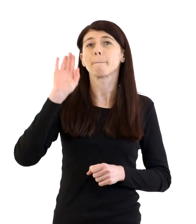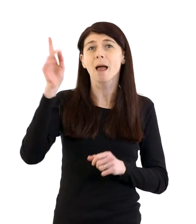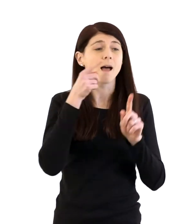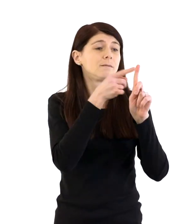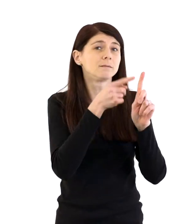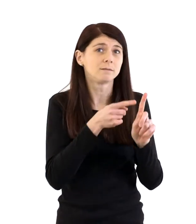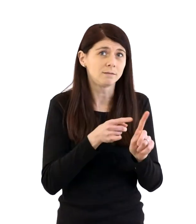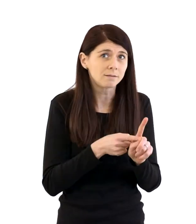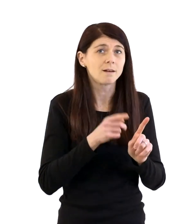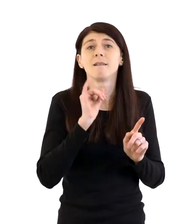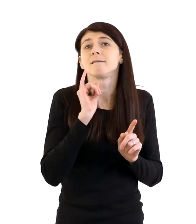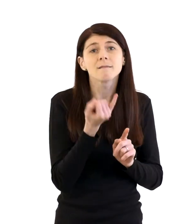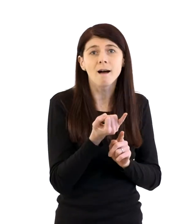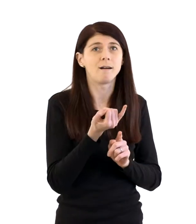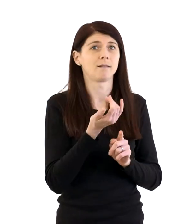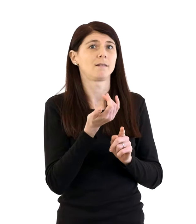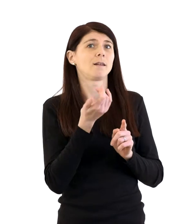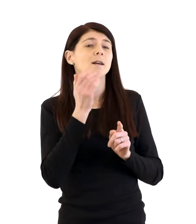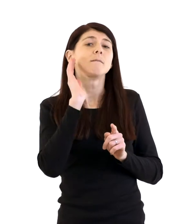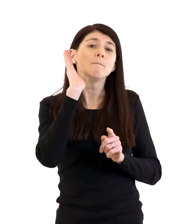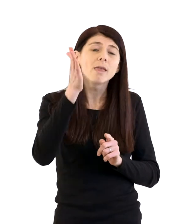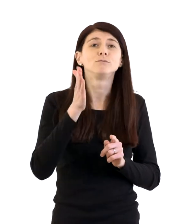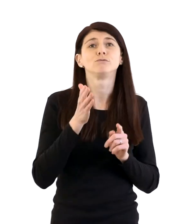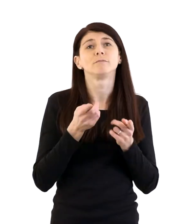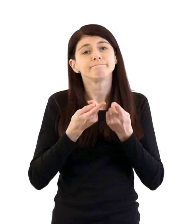Zawiera opis celów, jakie przedsiębiorstwo zamierza realizować w przyszłości